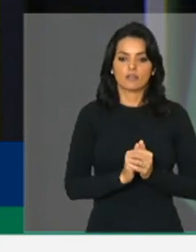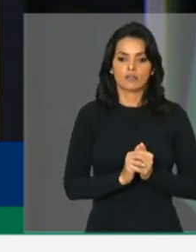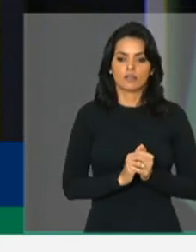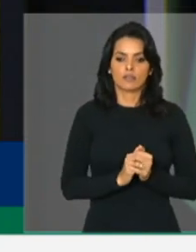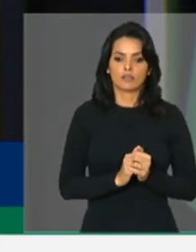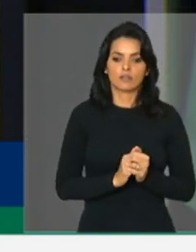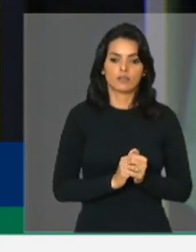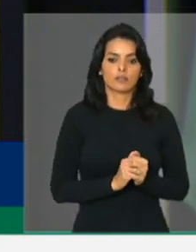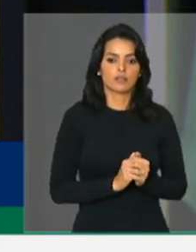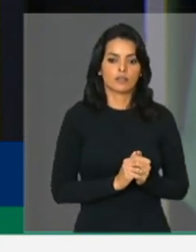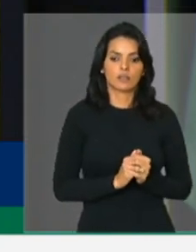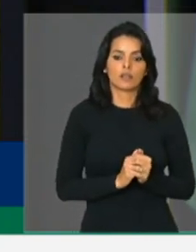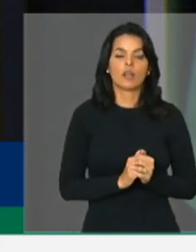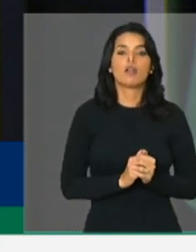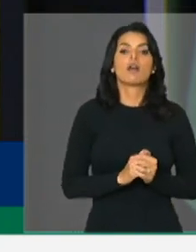POSIÇÃO 184. 1501 HORAS... É O QUE OS EMPREENDEDORES, O